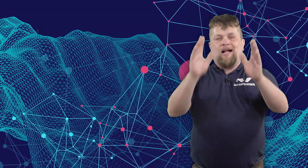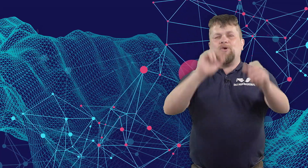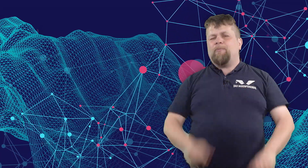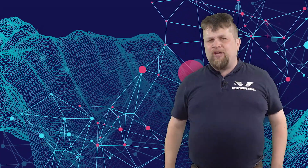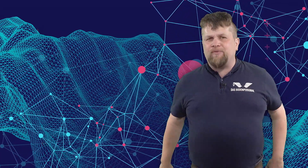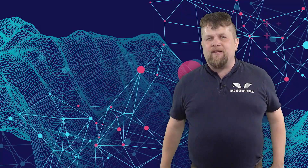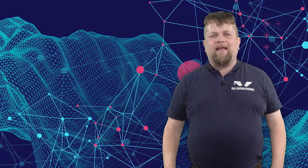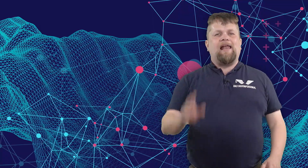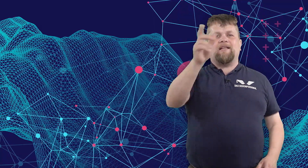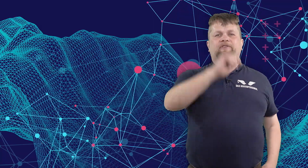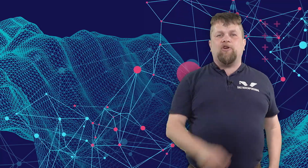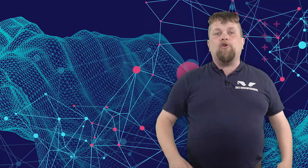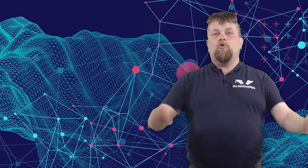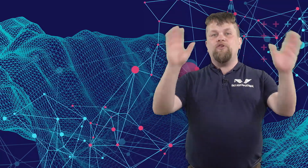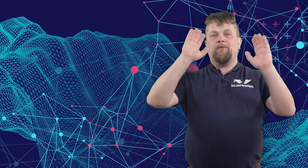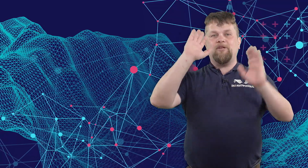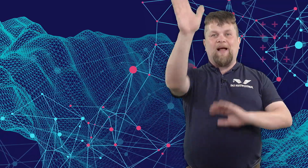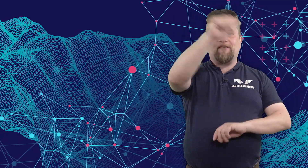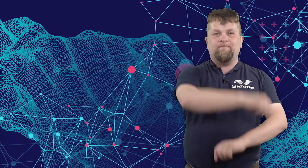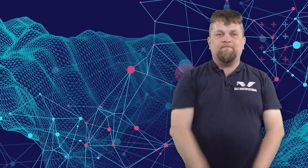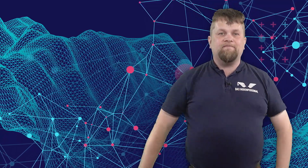Also abonniert unseren Kanal, aktiviert die Glocke und bis bald!